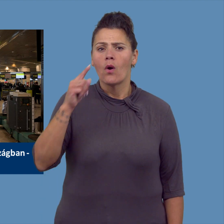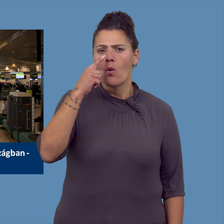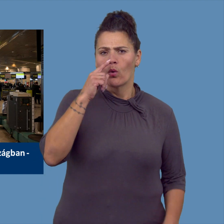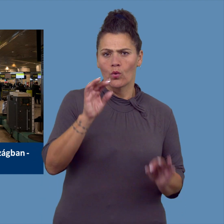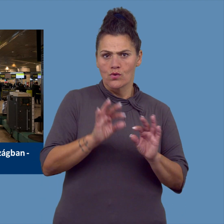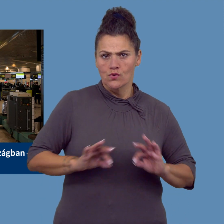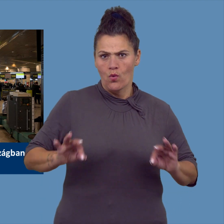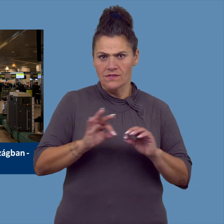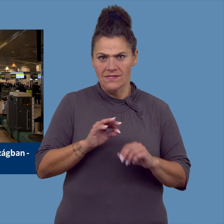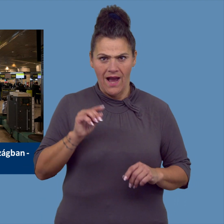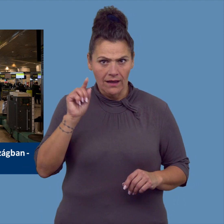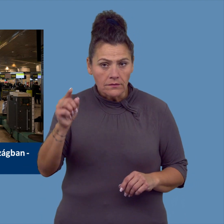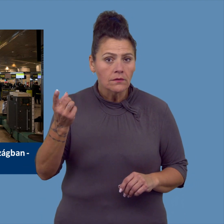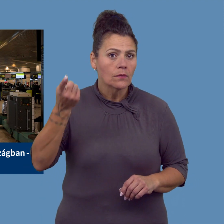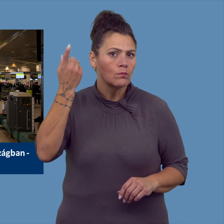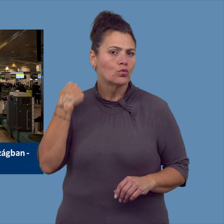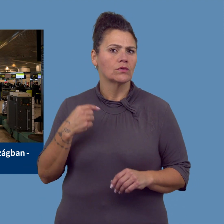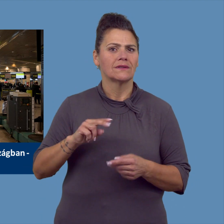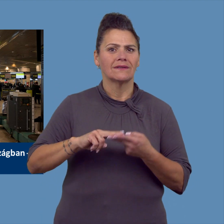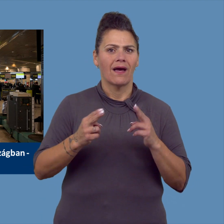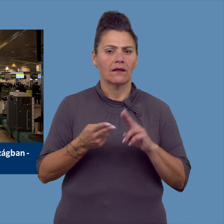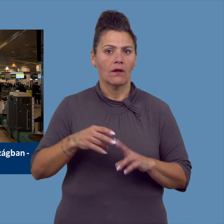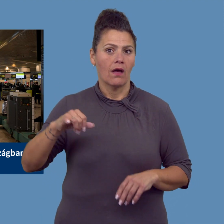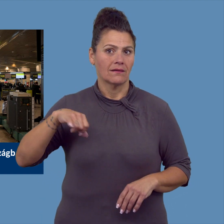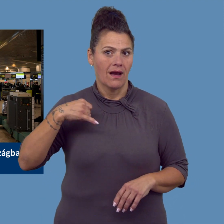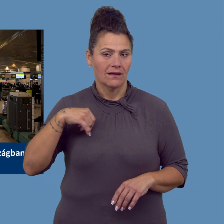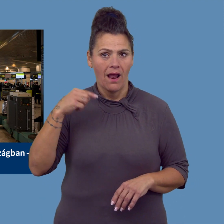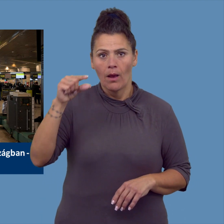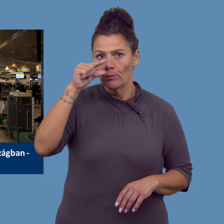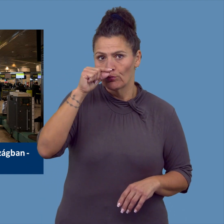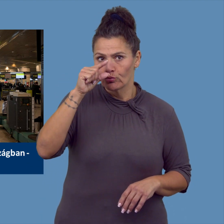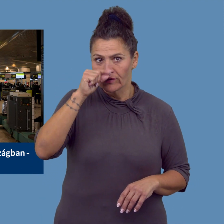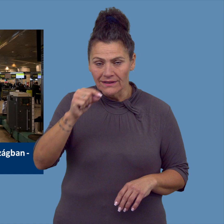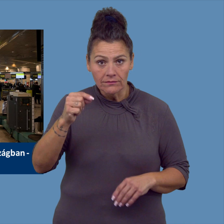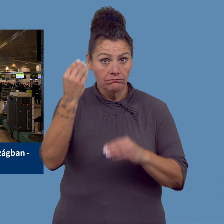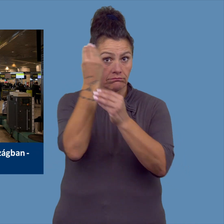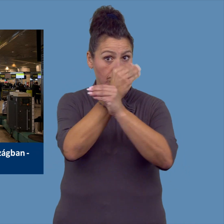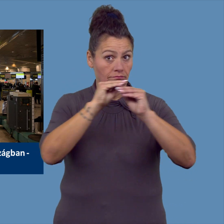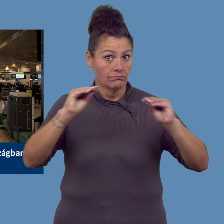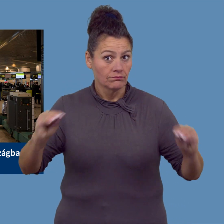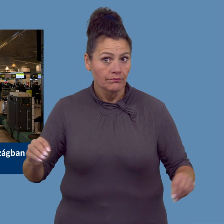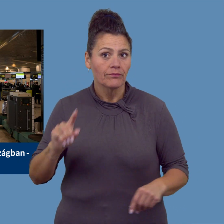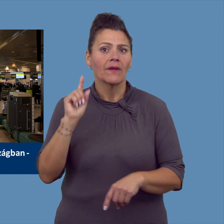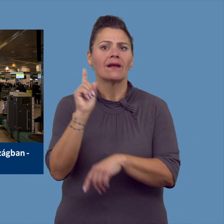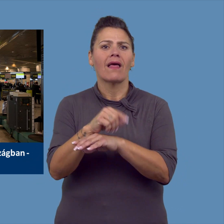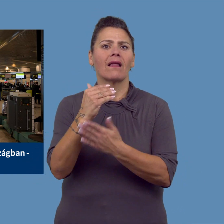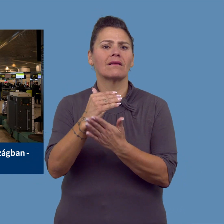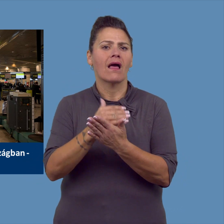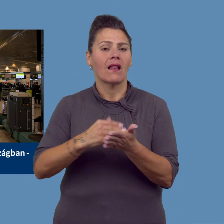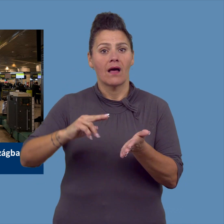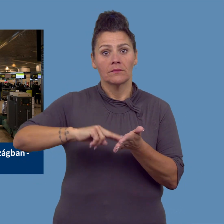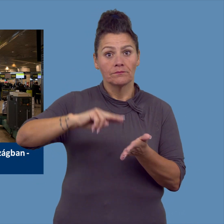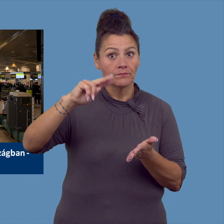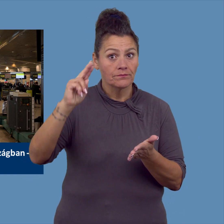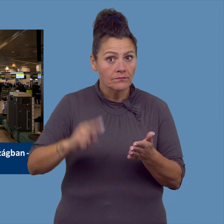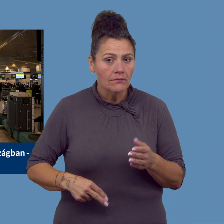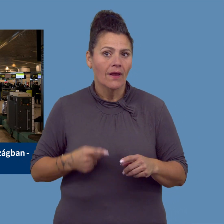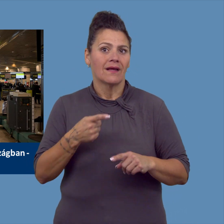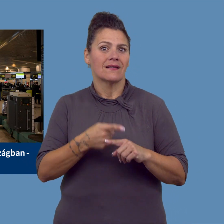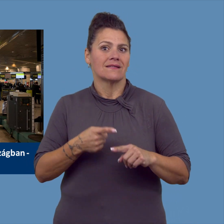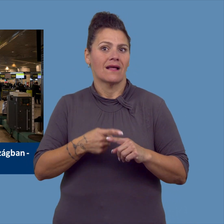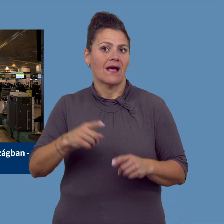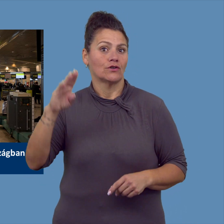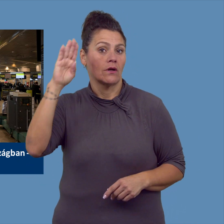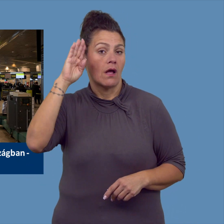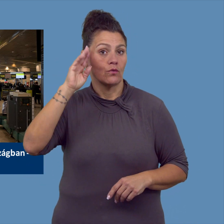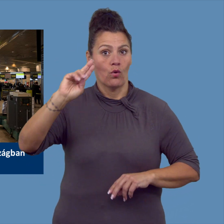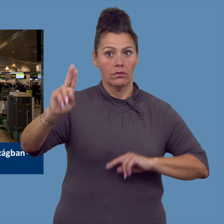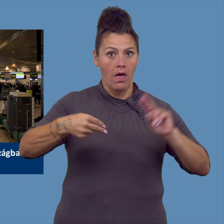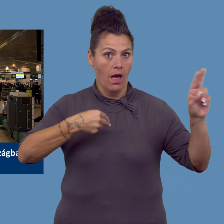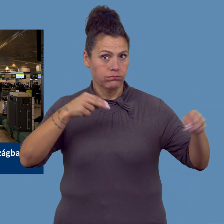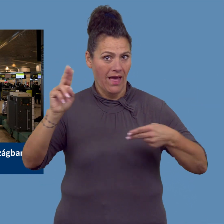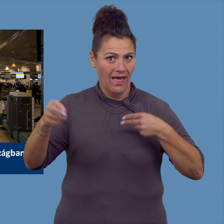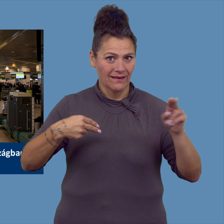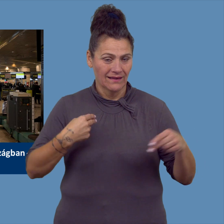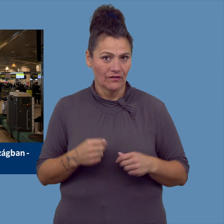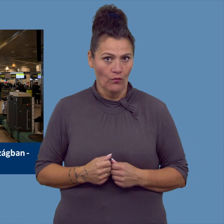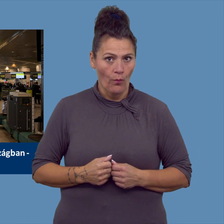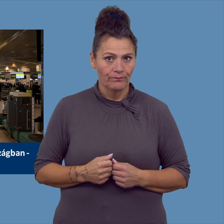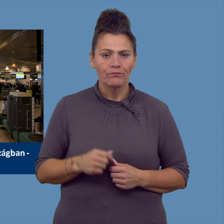Putyin szerda reggel részleges katonai mozgósítást jelentett be Oroszországban, és alá is írta az erről szóló rendeletet.